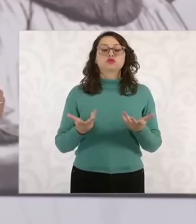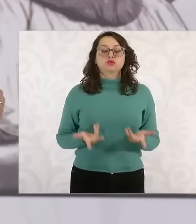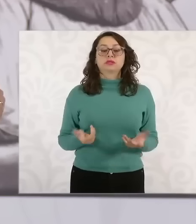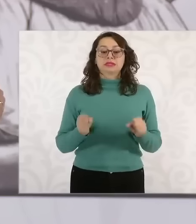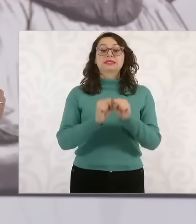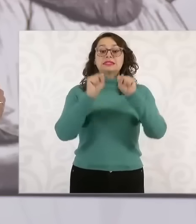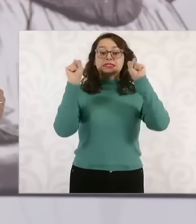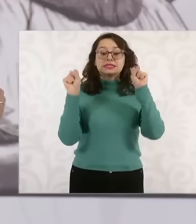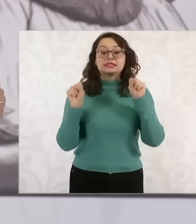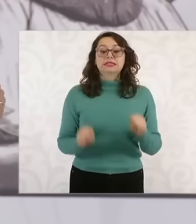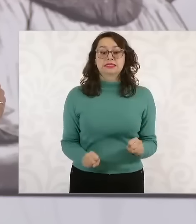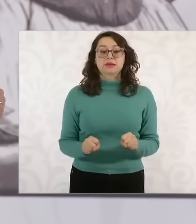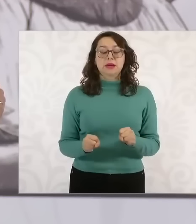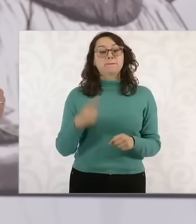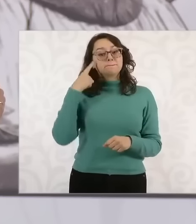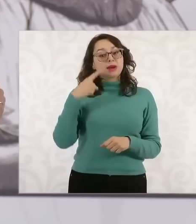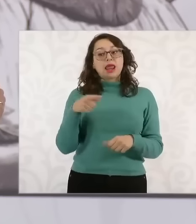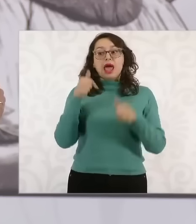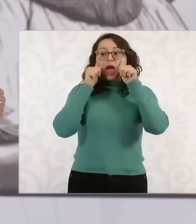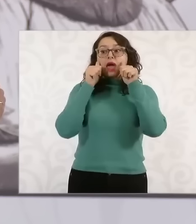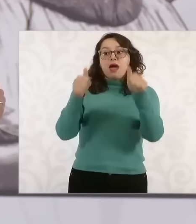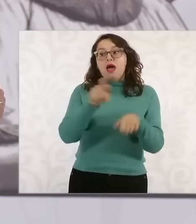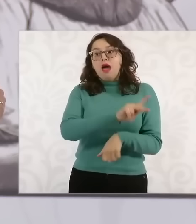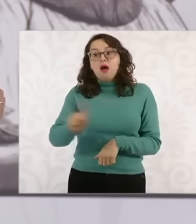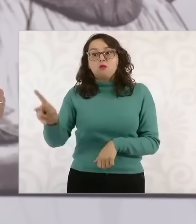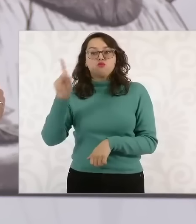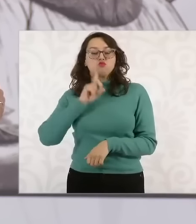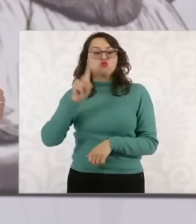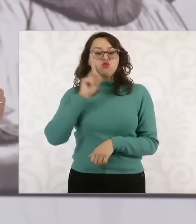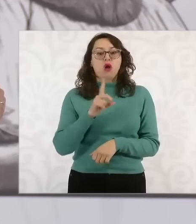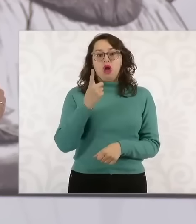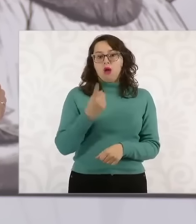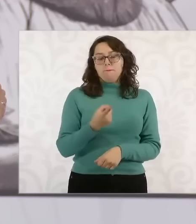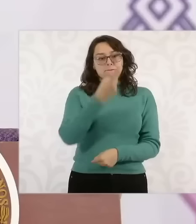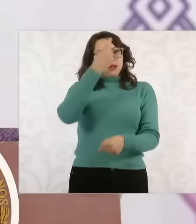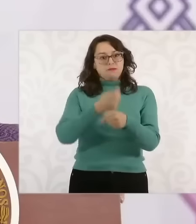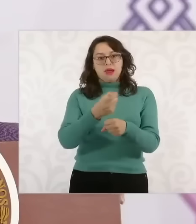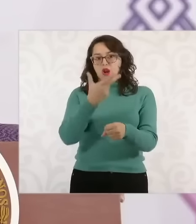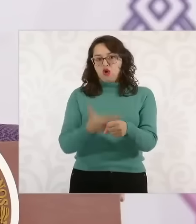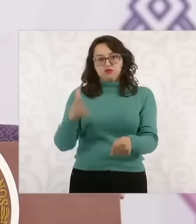de atención al cáncer de mama para las mujeres. Este es el primer hospital que se va a abrir de